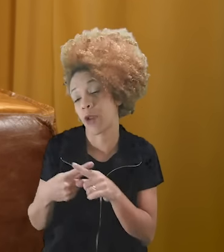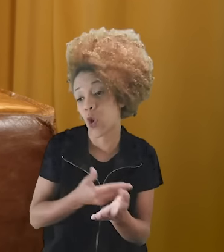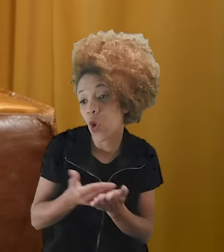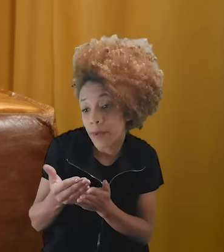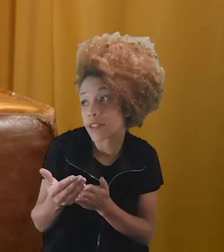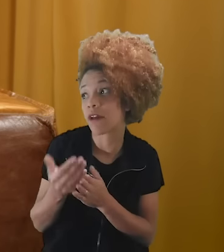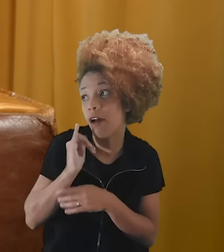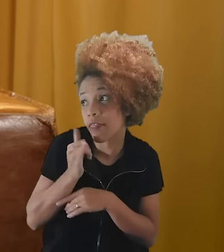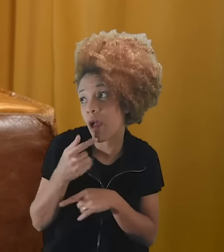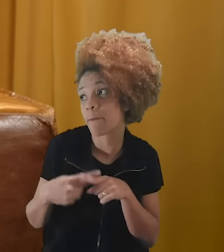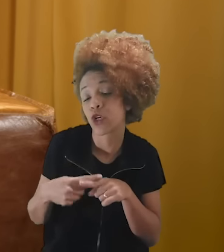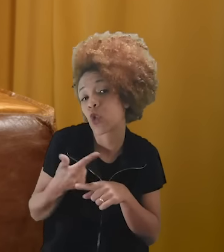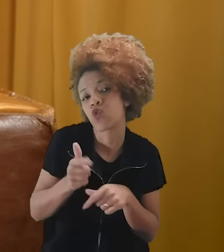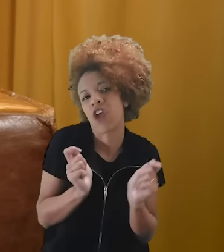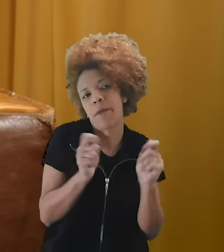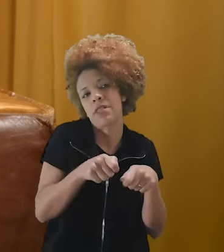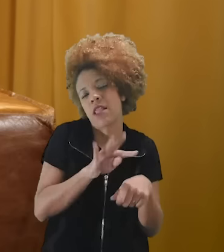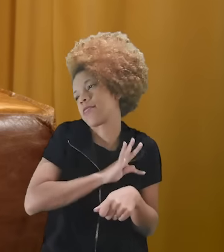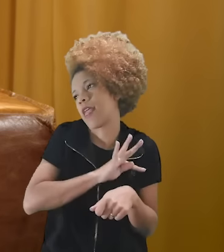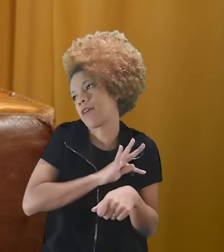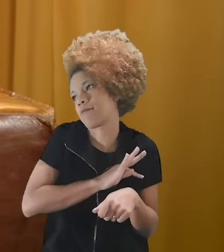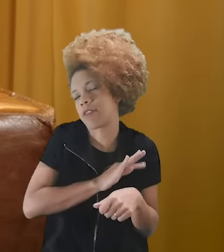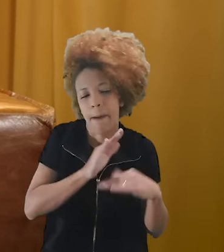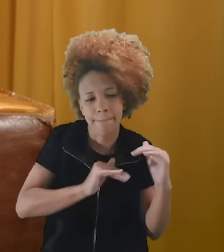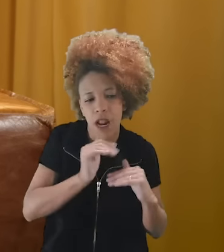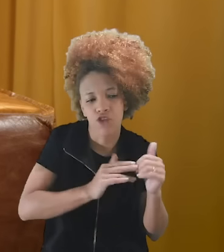comecei a narrar Exatamente porque eu já não tinha capacidade técnica ou seja habilidade para